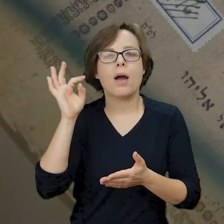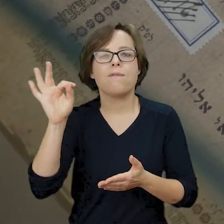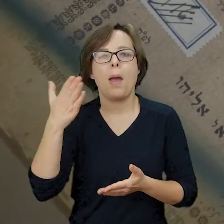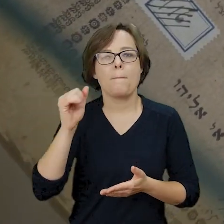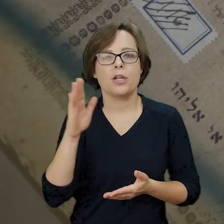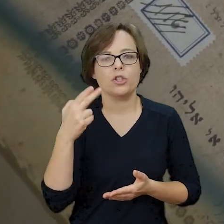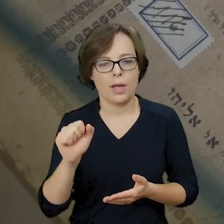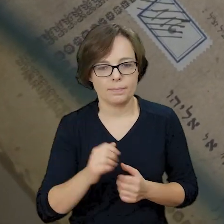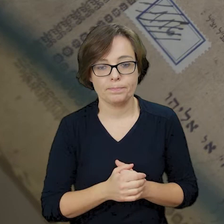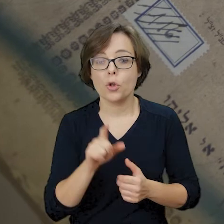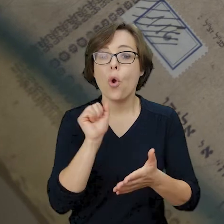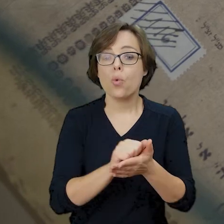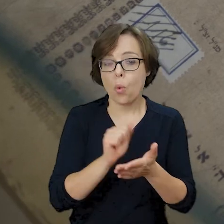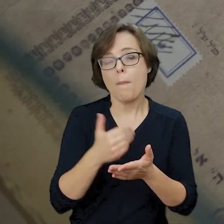Druki zostały wydane niedługo po śmierci Gaona.